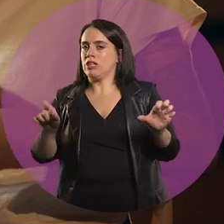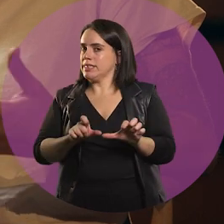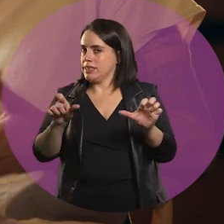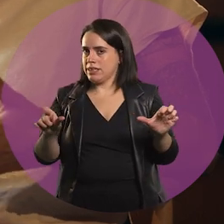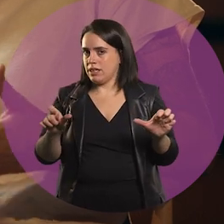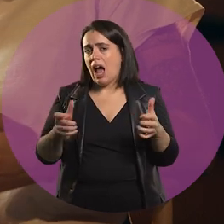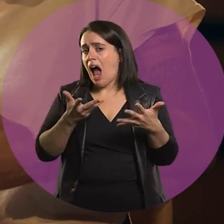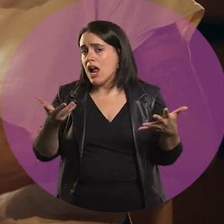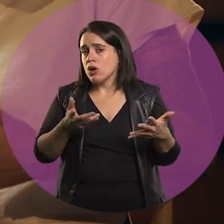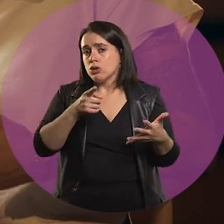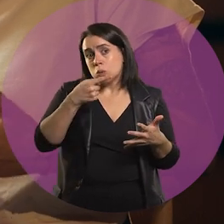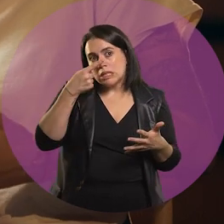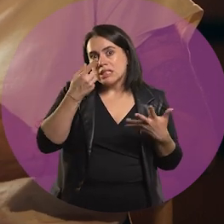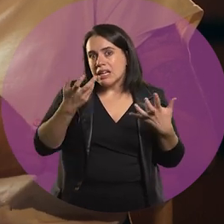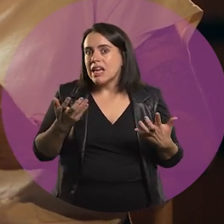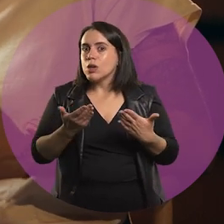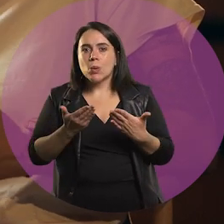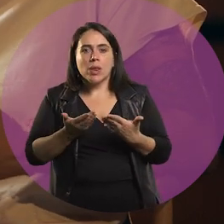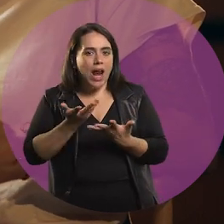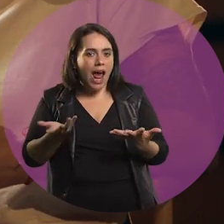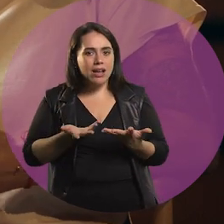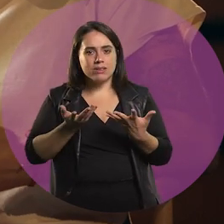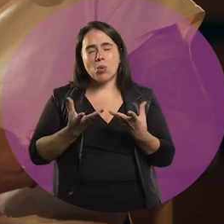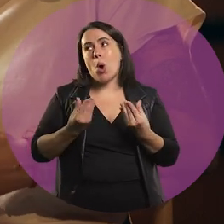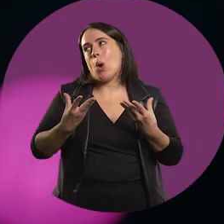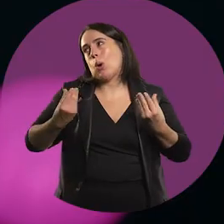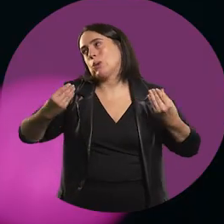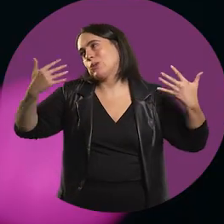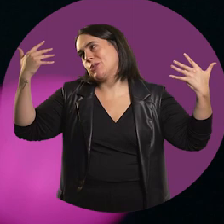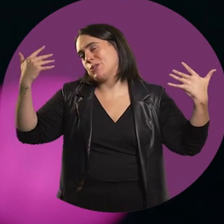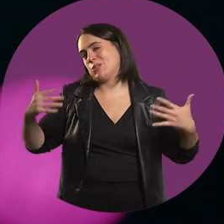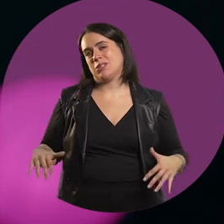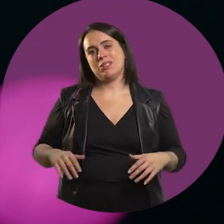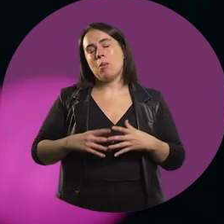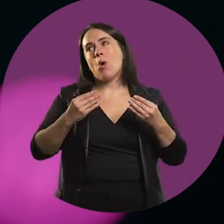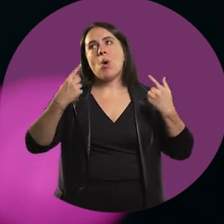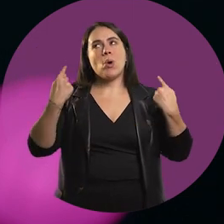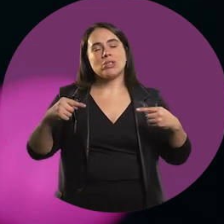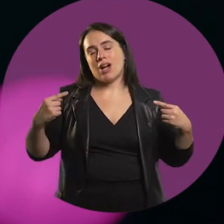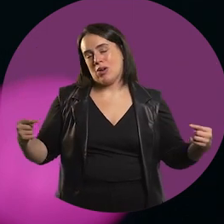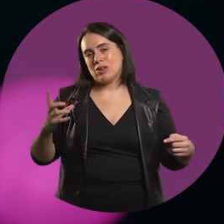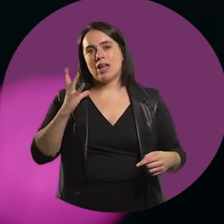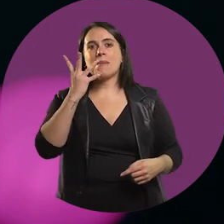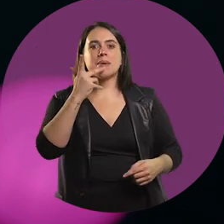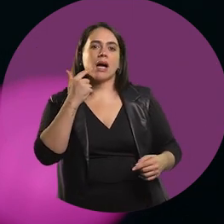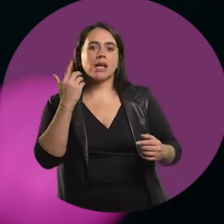a lograr estudiar algo en tu vida que tenés pendiente todavía? Muchísimas cosas. Me gusta mucho aprender.